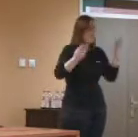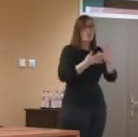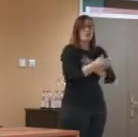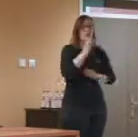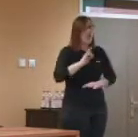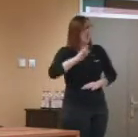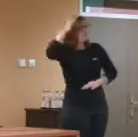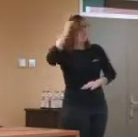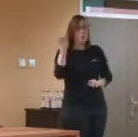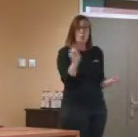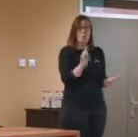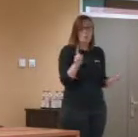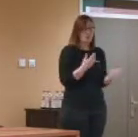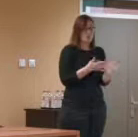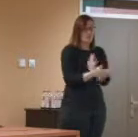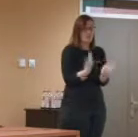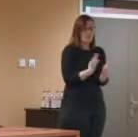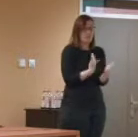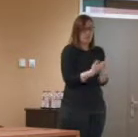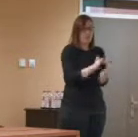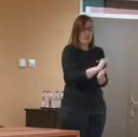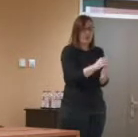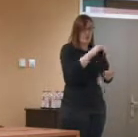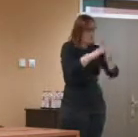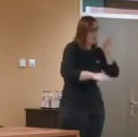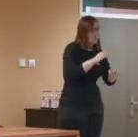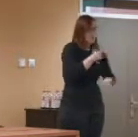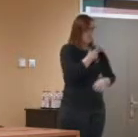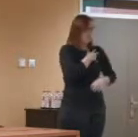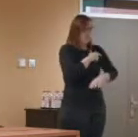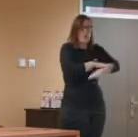Y que puede ser que Rita Barberá fuera inocente, yo no la estoy